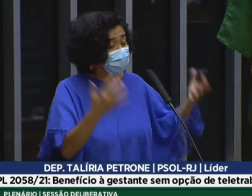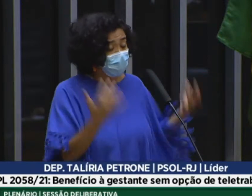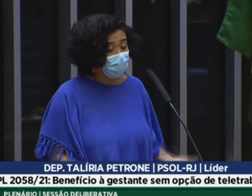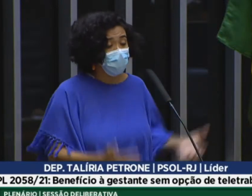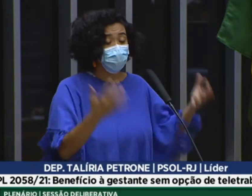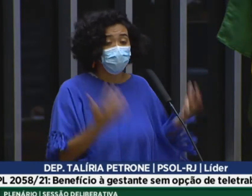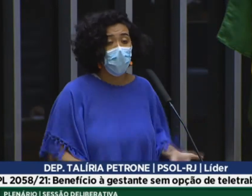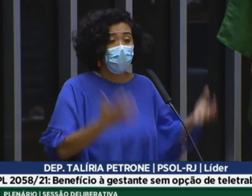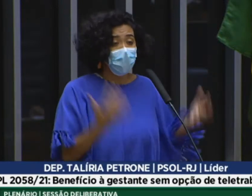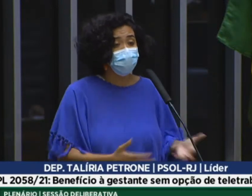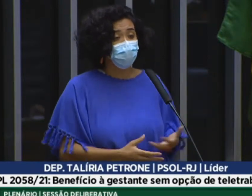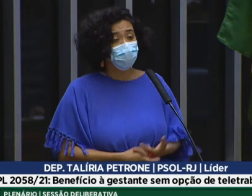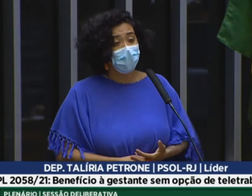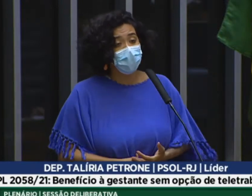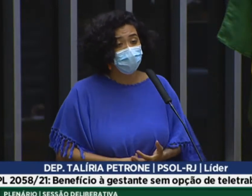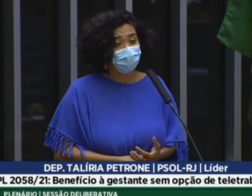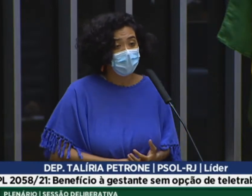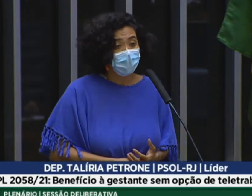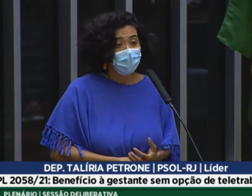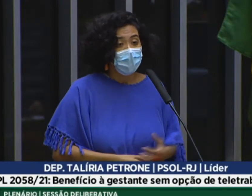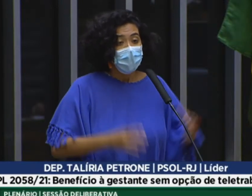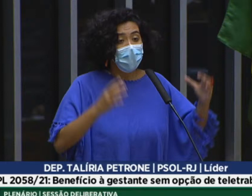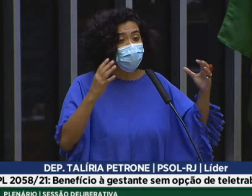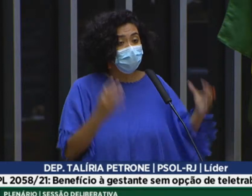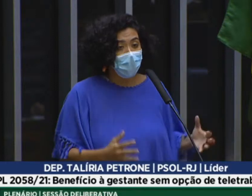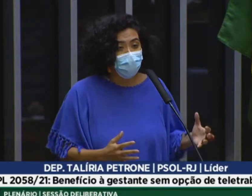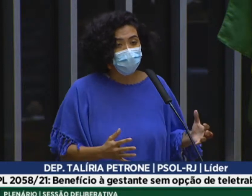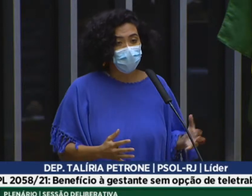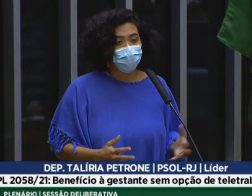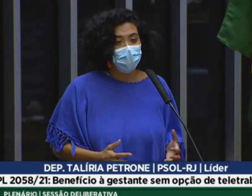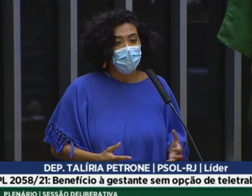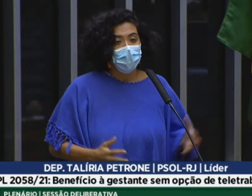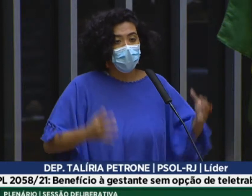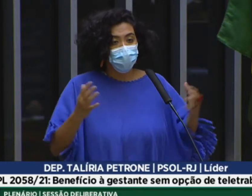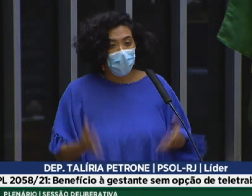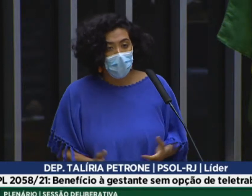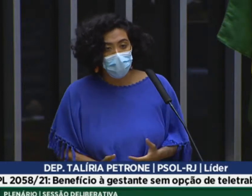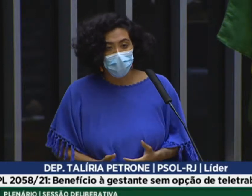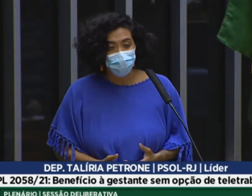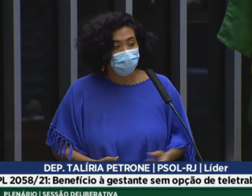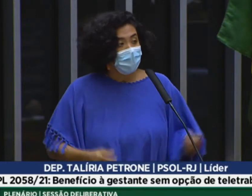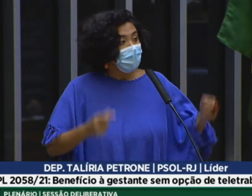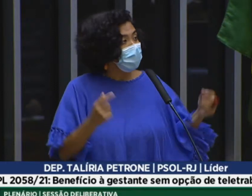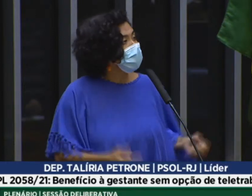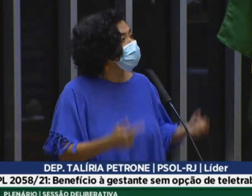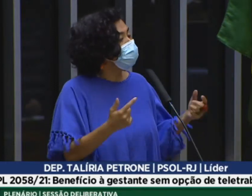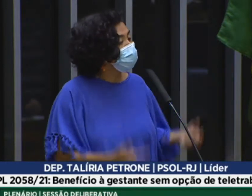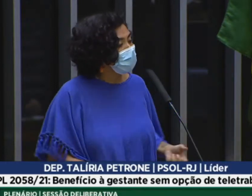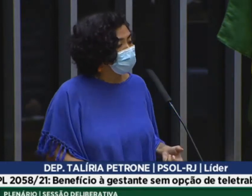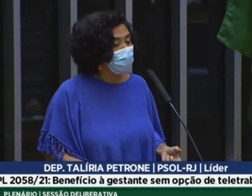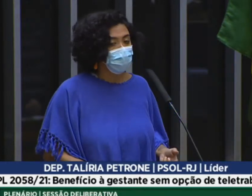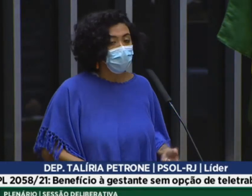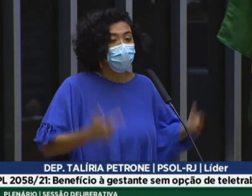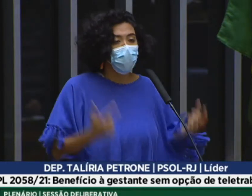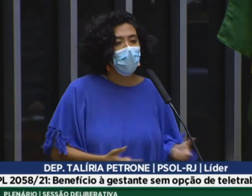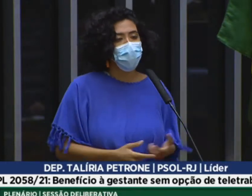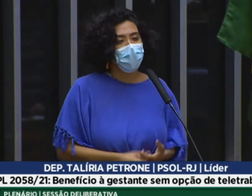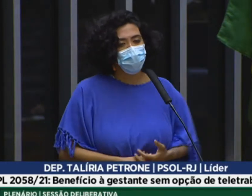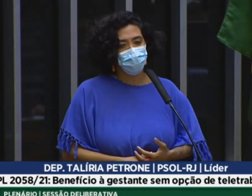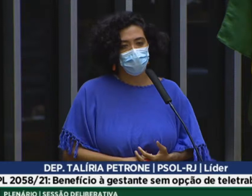FORMA MAIS CONTUNDENTES. E AS GRÁVIDAS, E AS PUÉRPERAS TÊM SOFRIDO DURAMENTE O QUE É CONSEQUÊNCIA DA COVID-19.